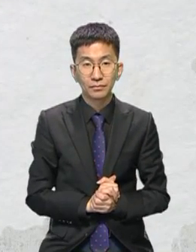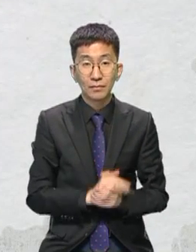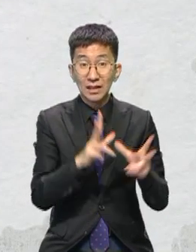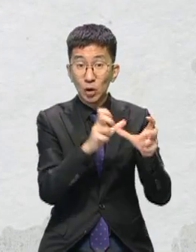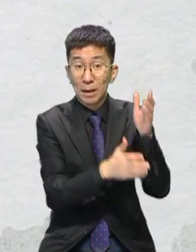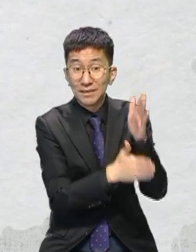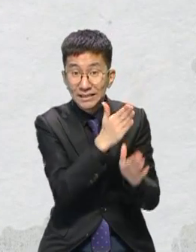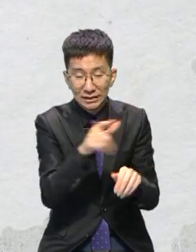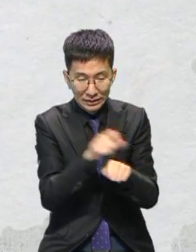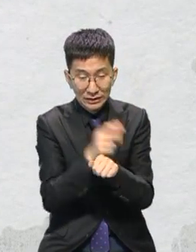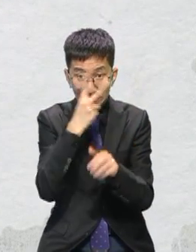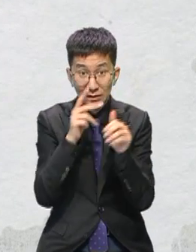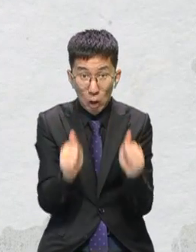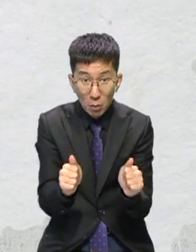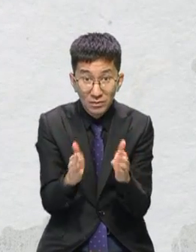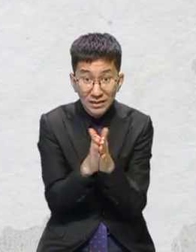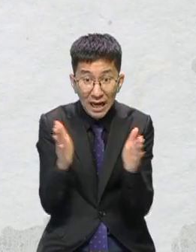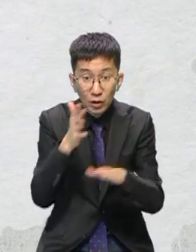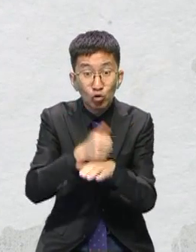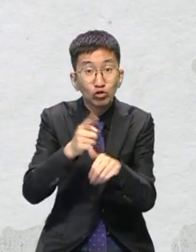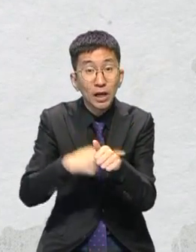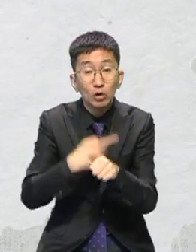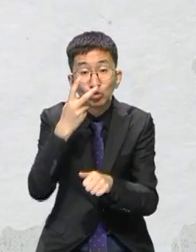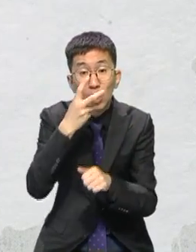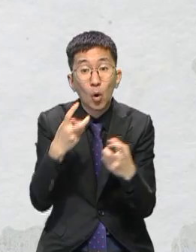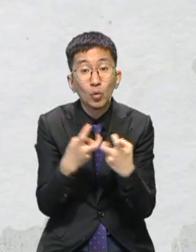대장동 특검이 도입될 경우 그 수사 범위에 대해서는 대장동 개발 특혜 의혹